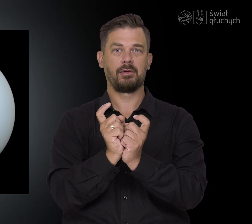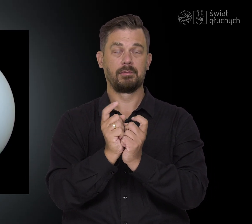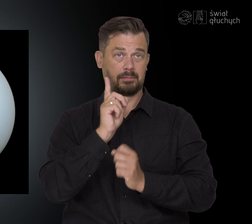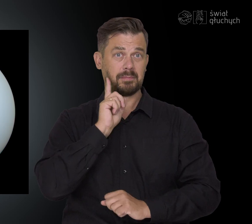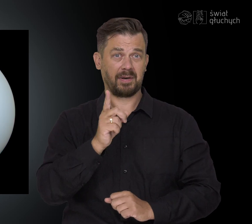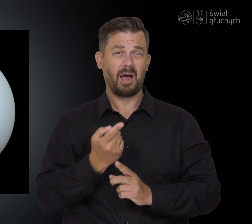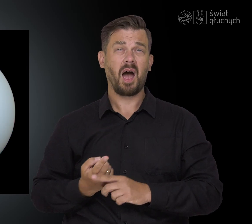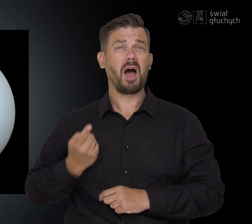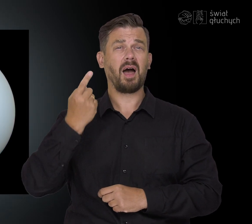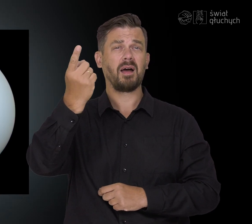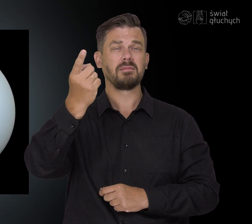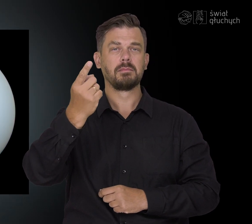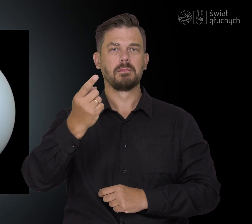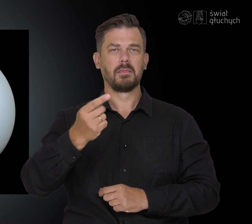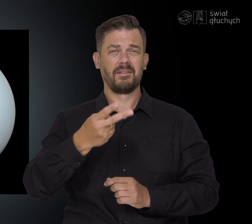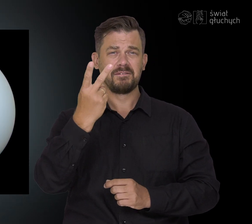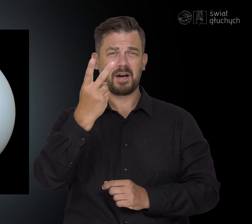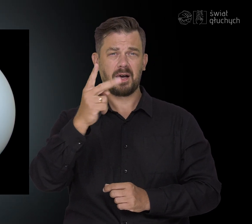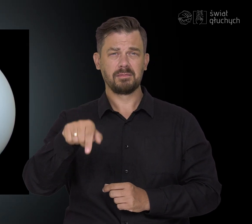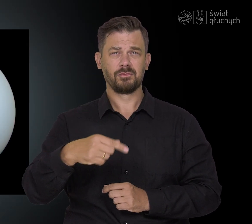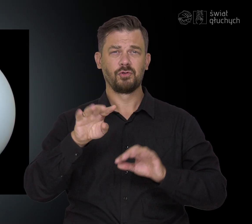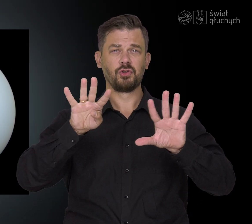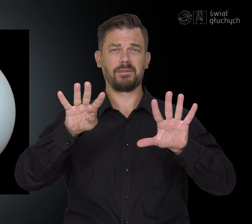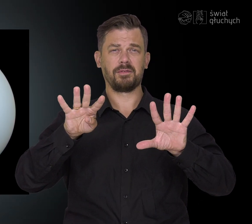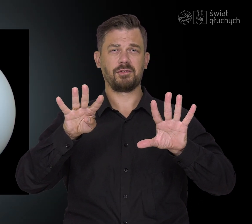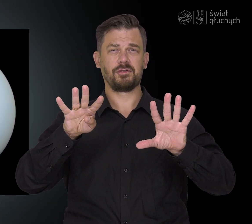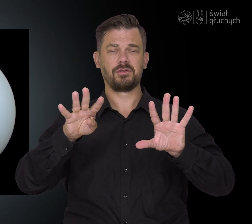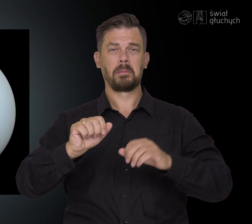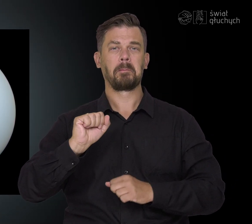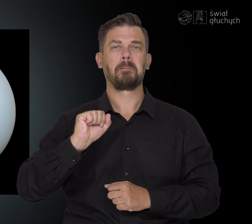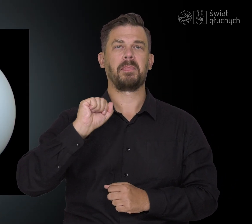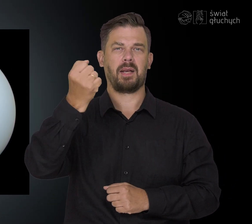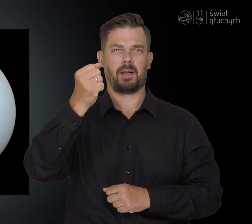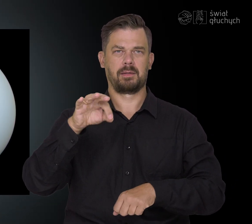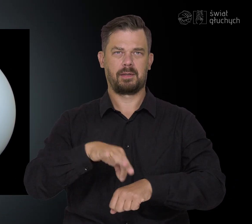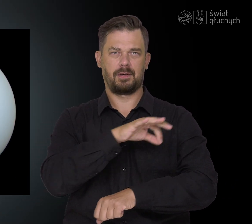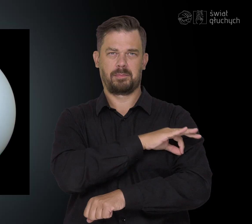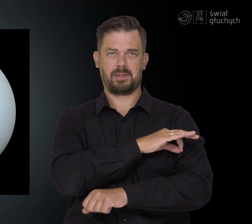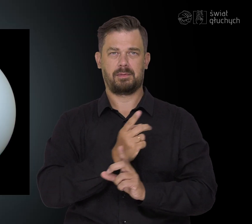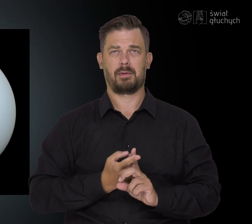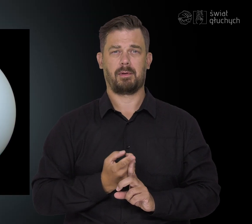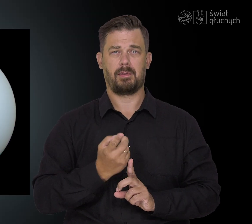Nic dziwnego, w końcu Uran znajduje się blisko 2,9 mld km od Ziemi.